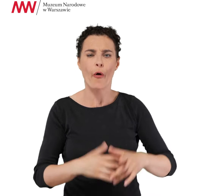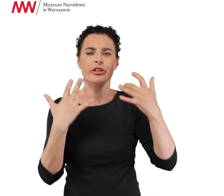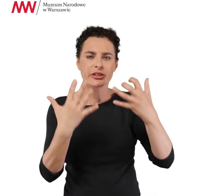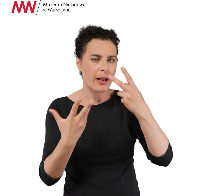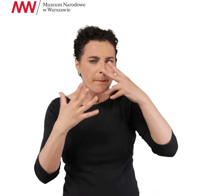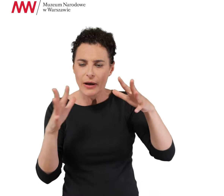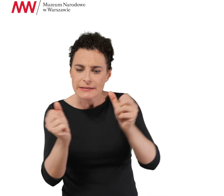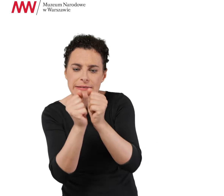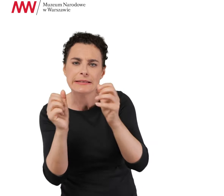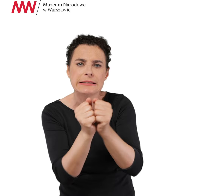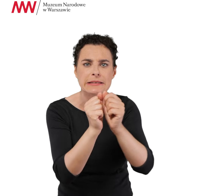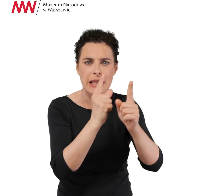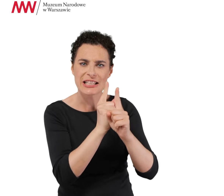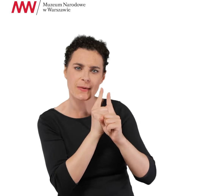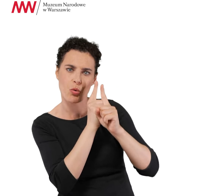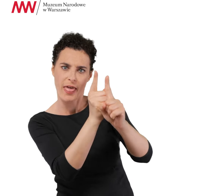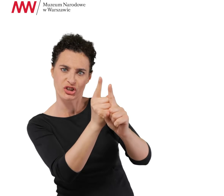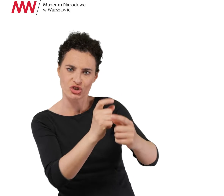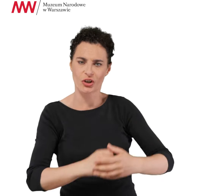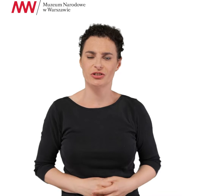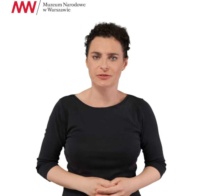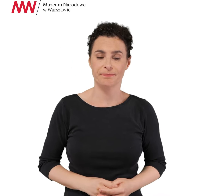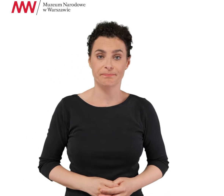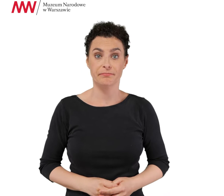ich dążeniu do uchwycenia symultaniczności zjawisk.